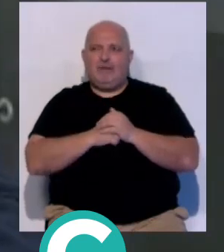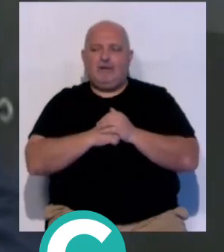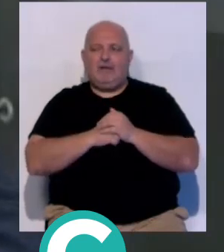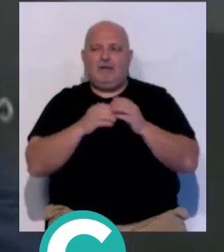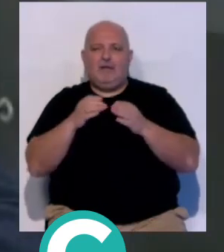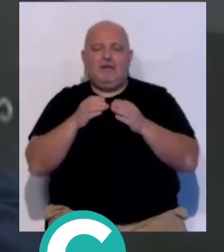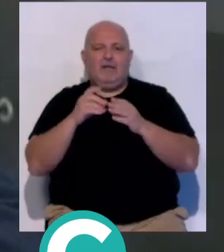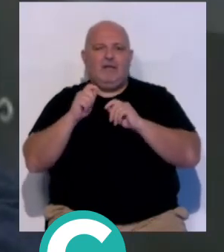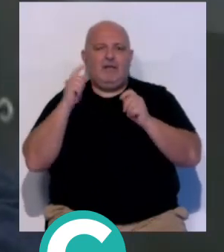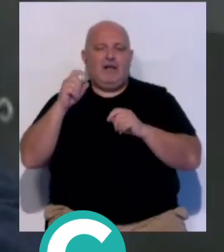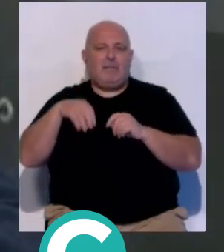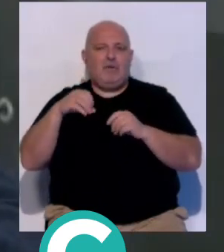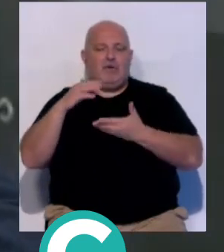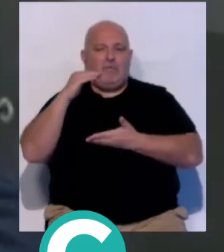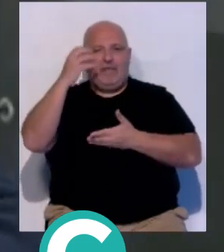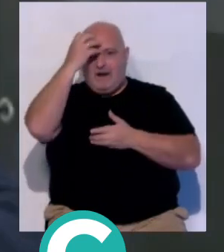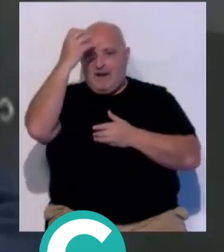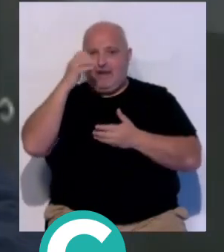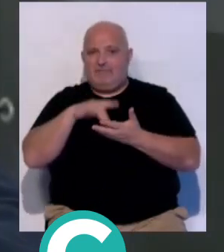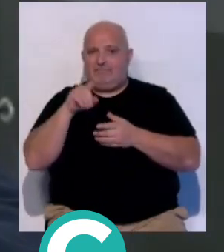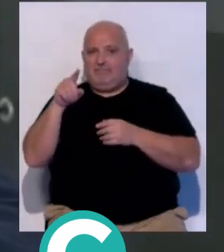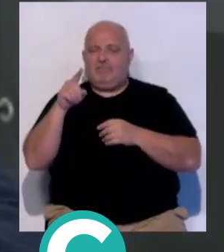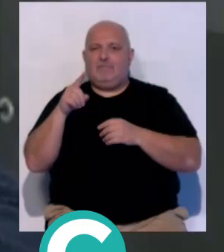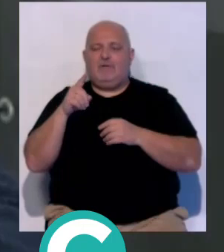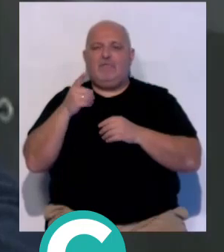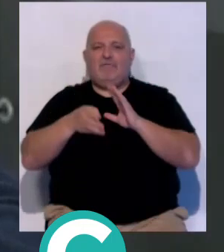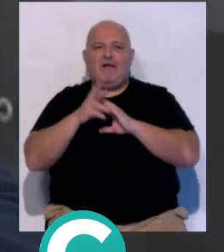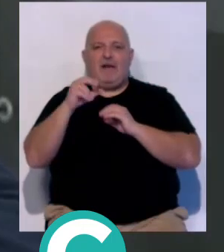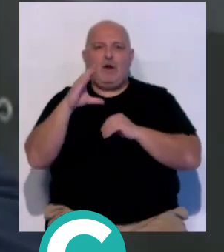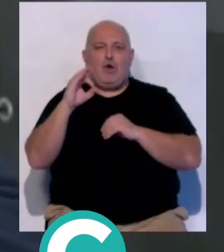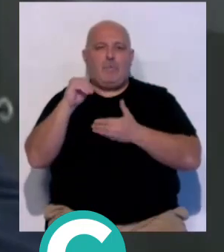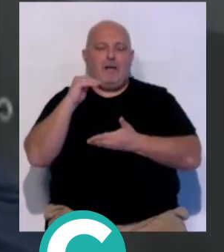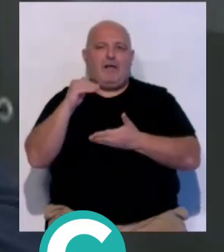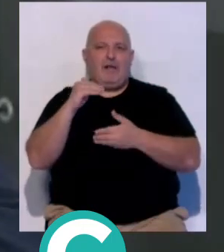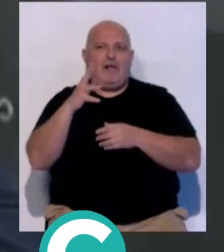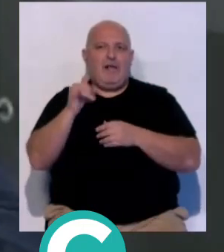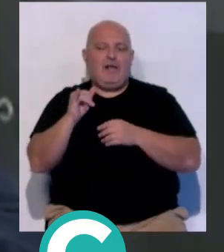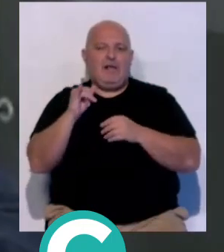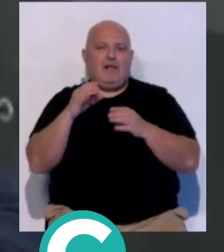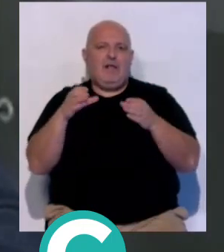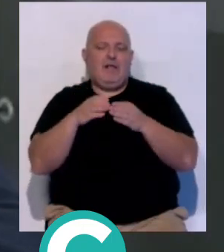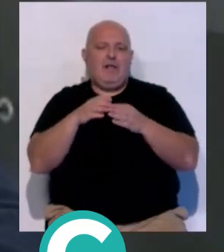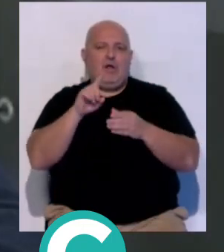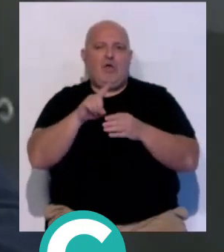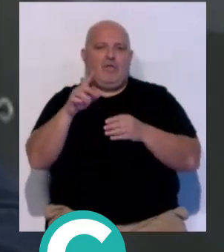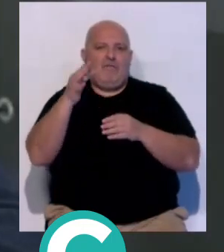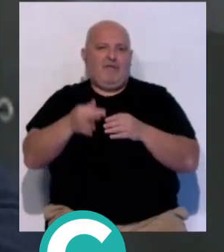queda campeón de la Copa del Rey va a jugar la recopa y tenía ya un equipo 11 fijo no entonces